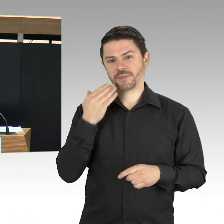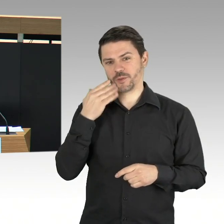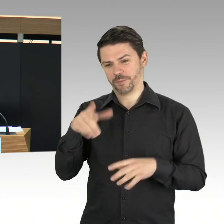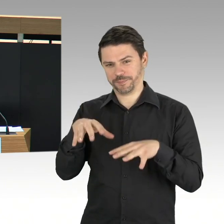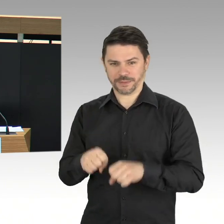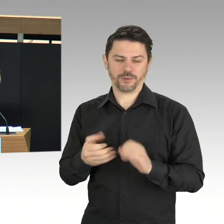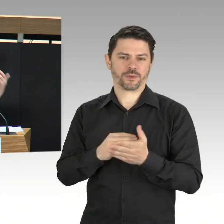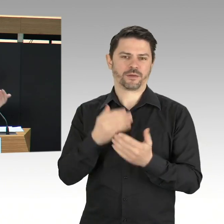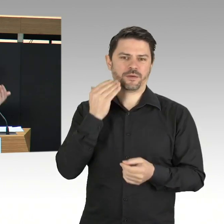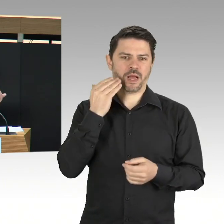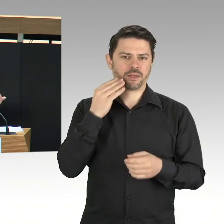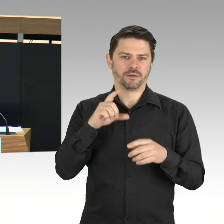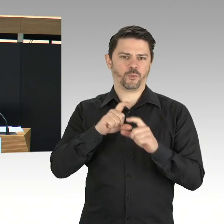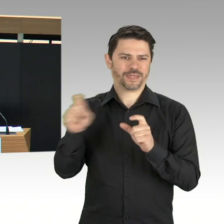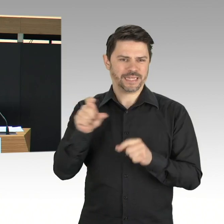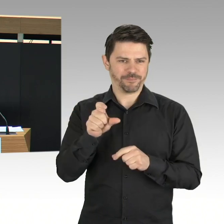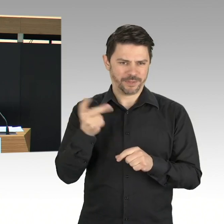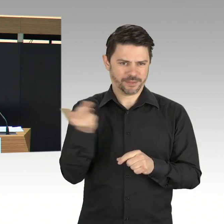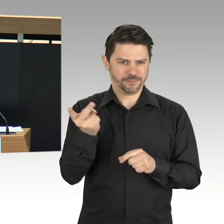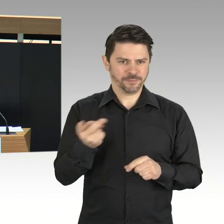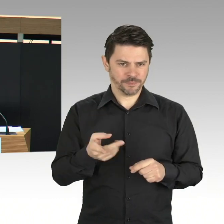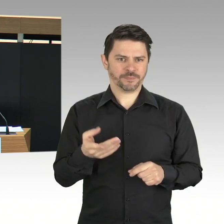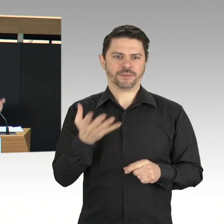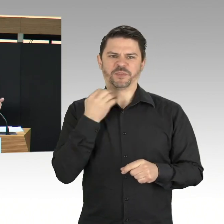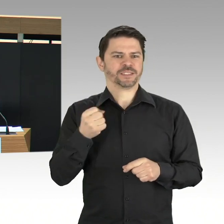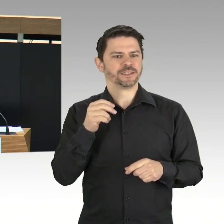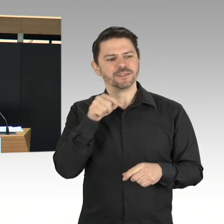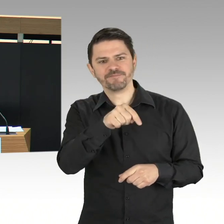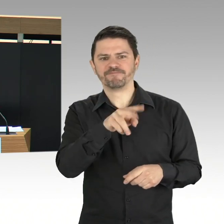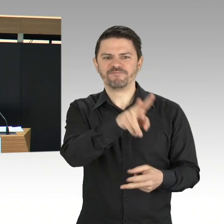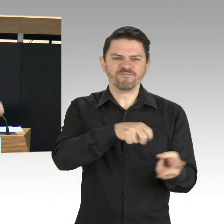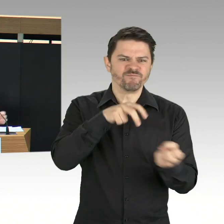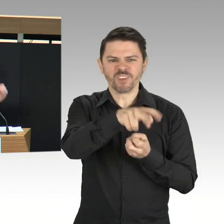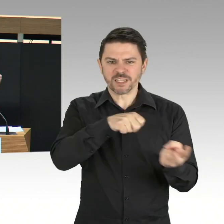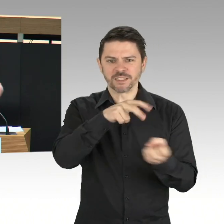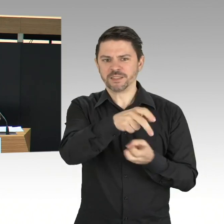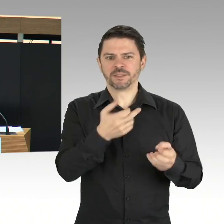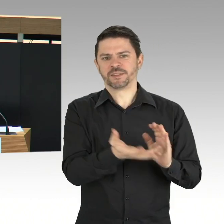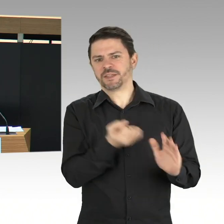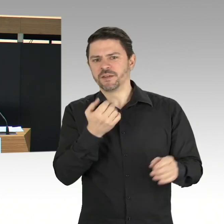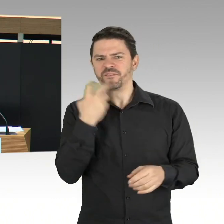oder gar eine Gefahr durch den Mietendeckel, wie Sie das hier immer suggerieren. Nein, diese Probleme skandalisieren die BZ